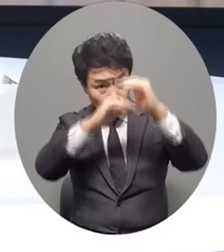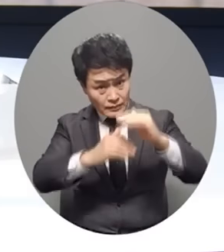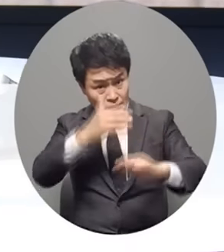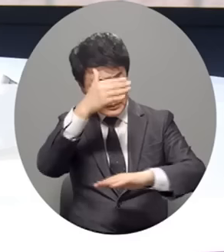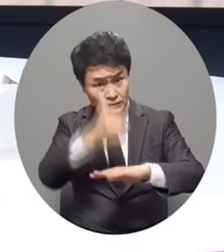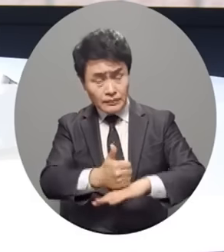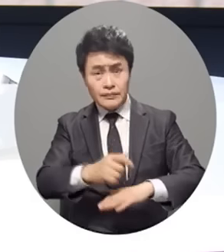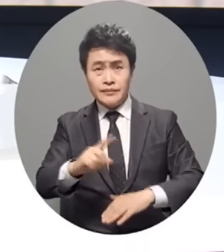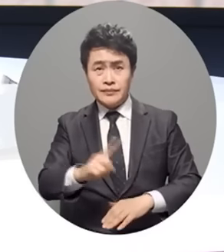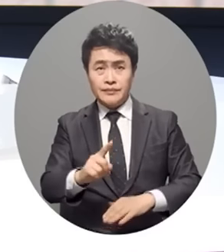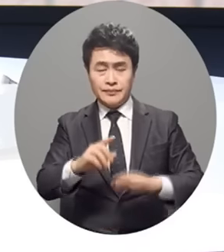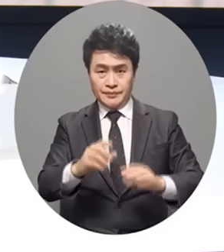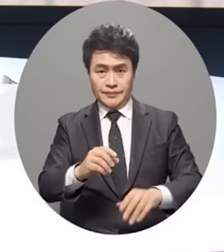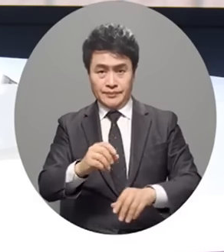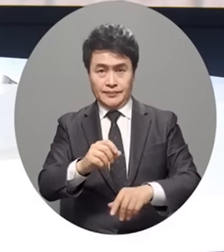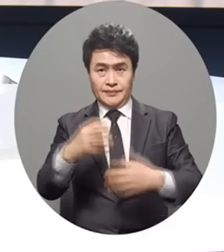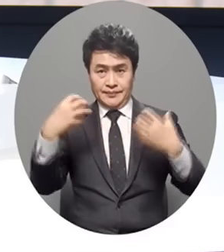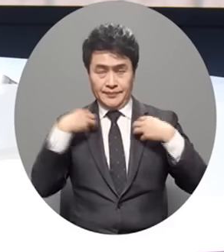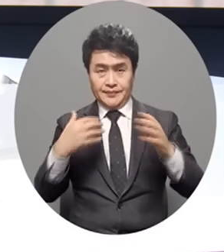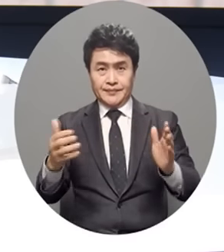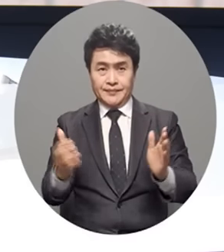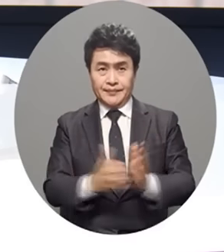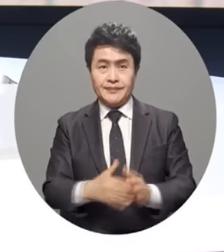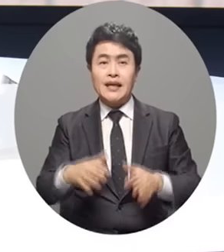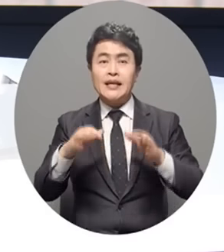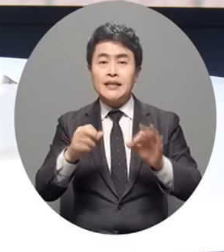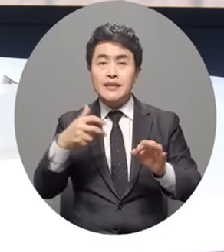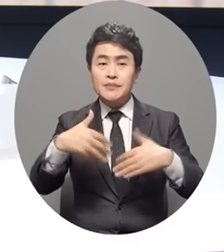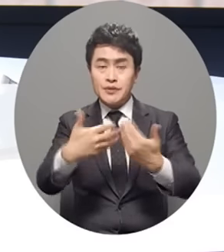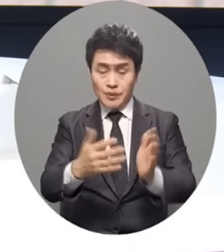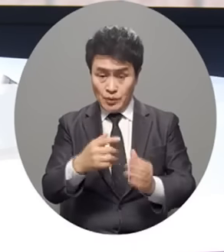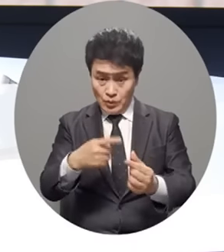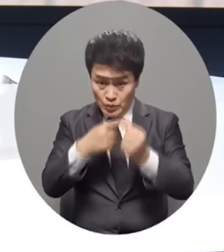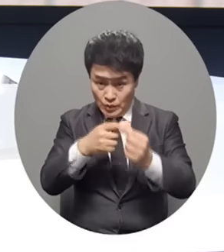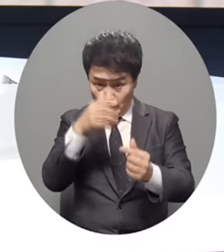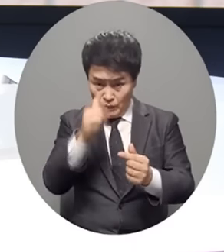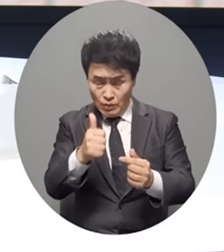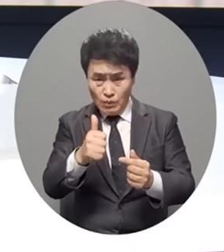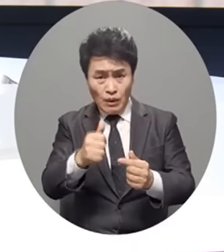공수처 1기, 그 첫 3년의 성적표는 어땠을까요.